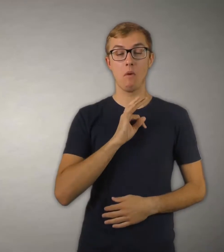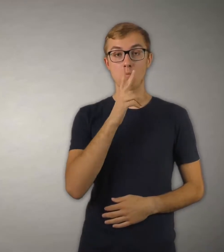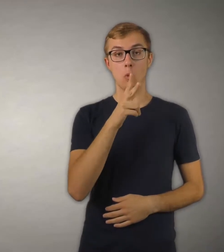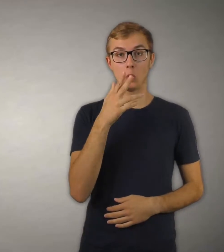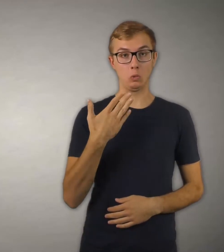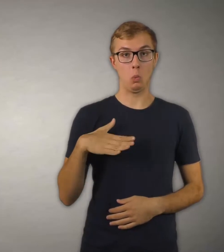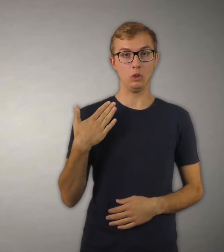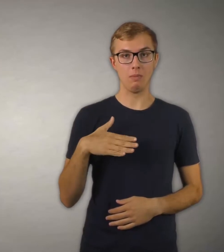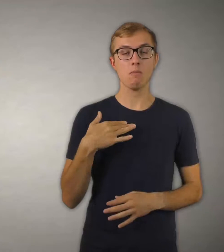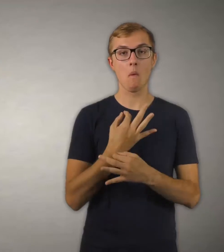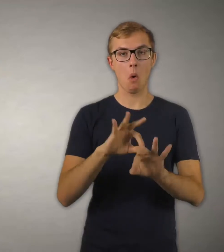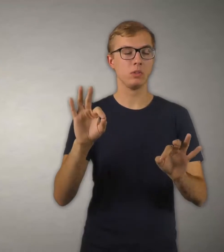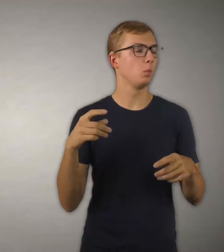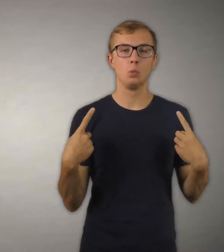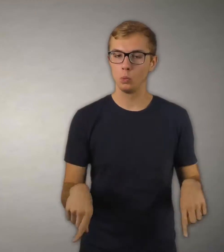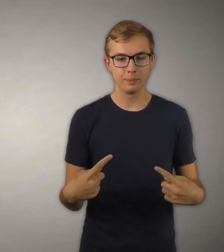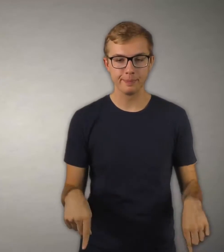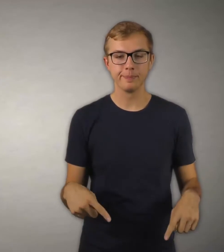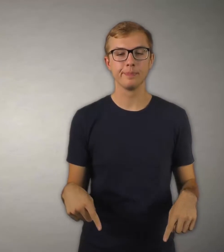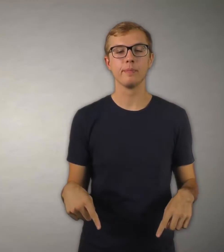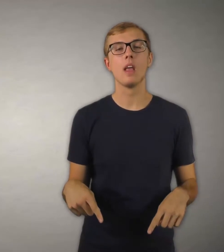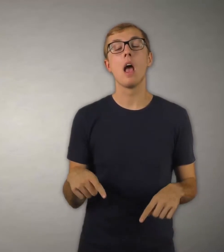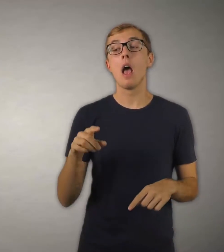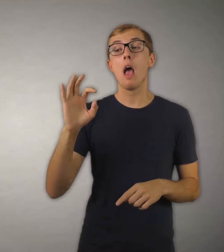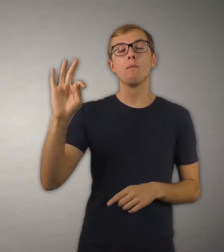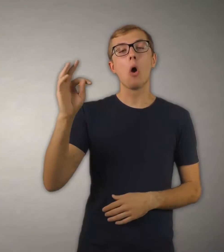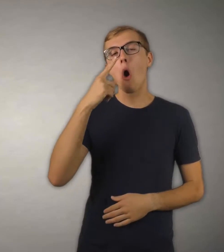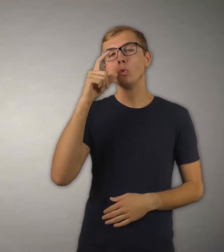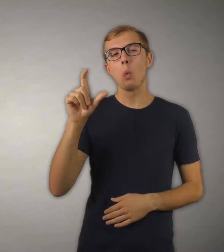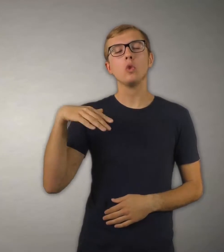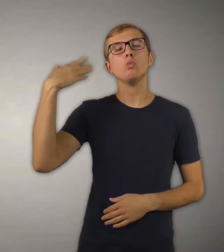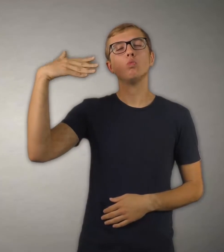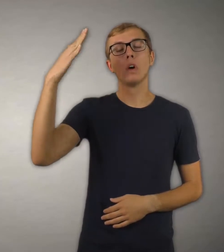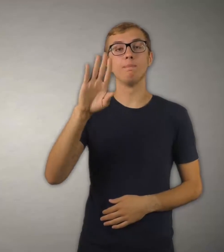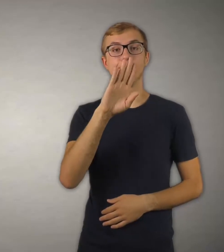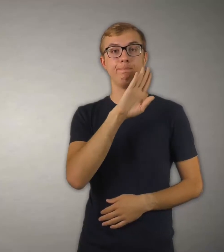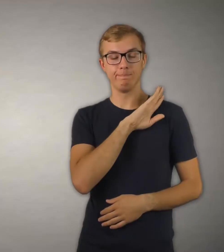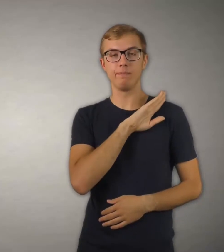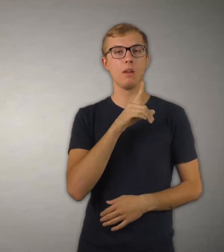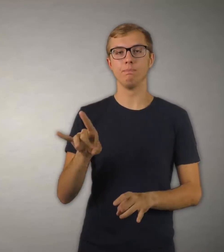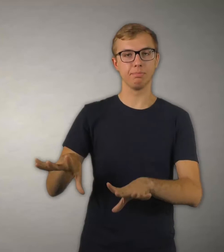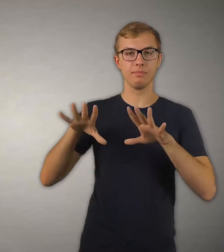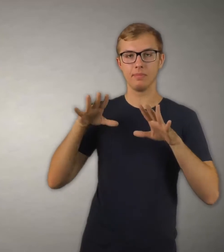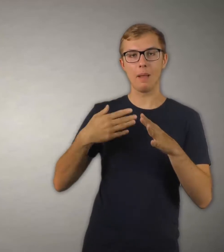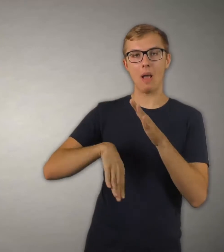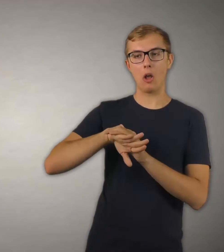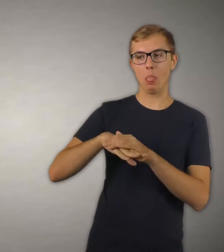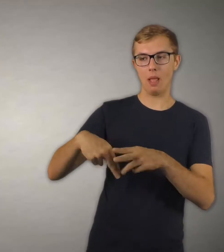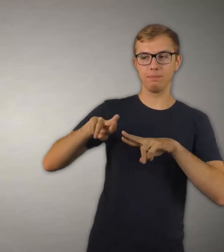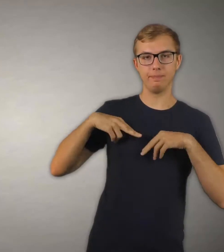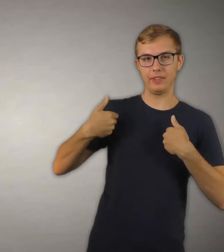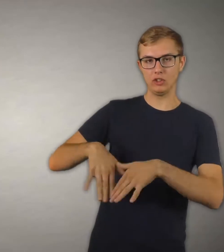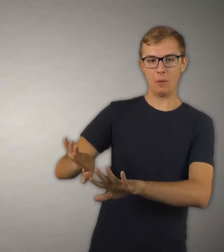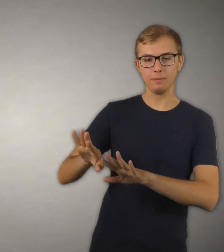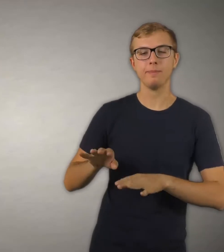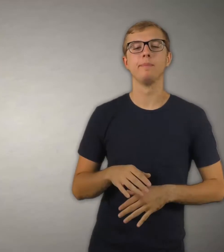Nie uwolnił swoich murzynów, a po śmierci naczelnika zrzekł się jego spadku.